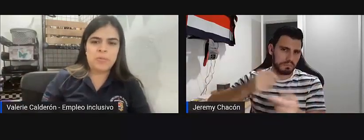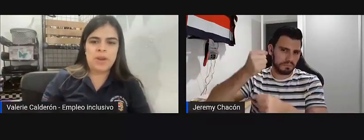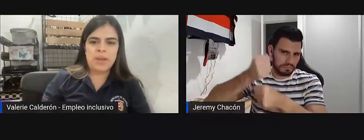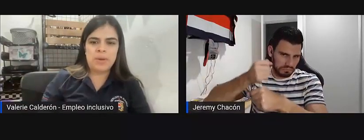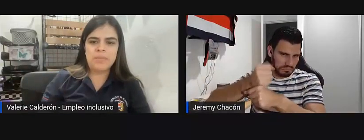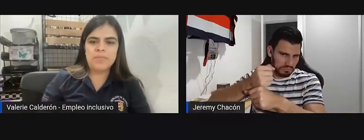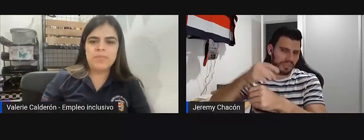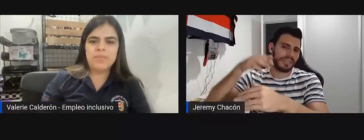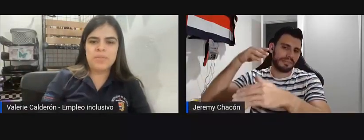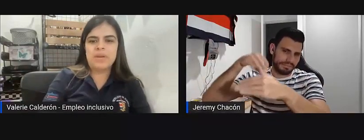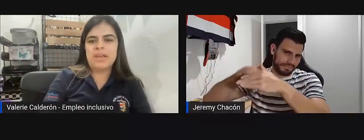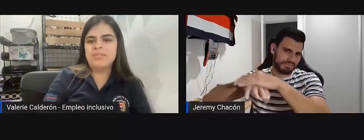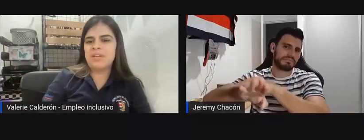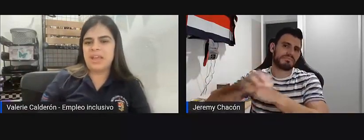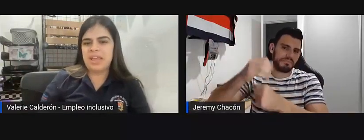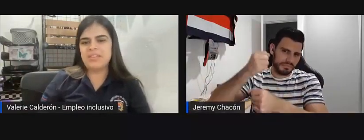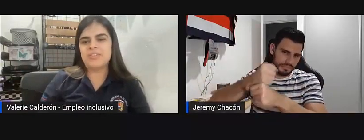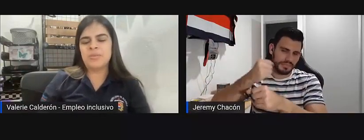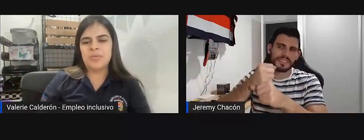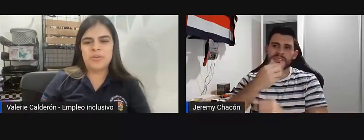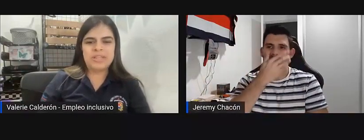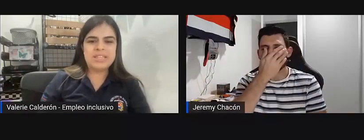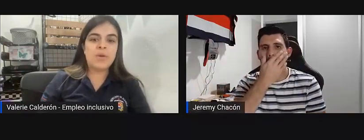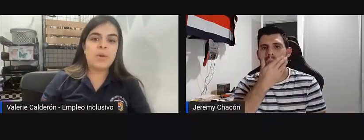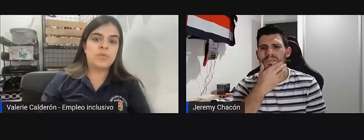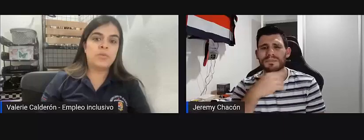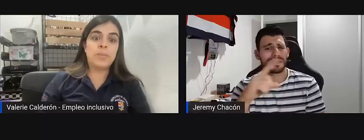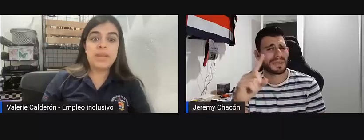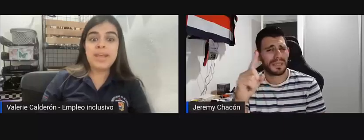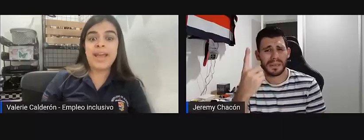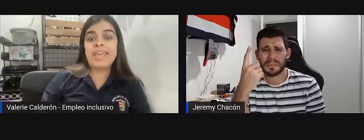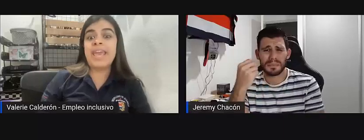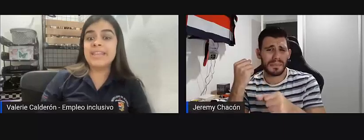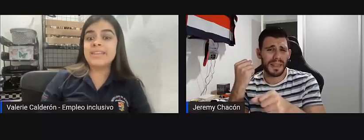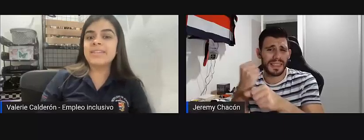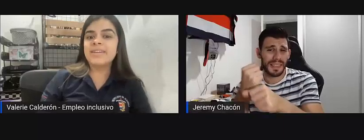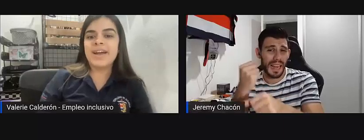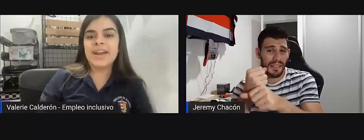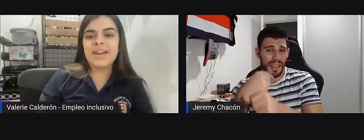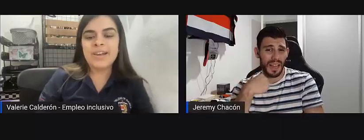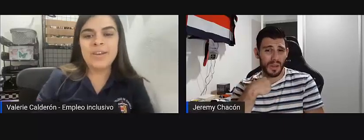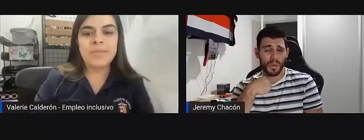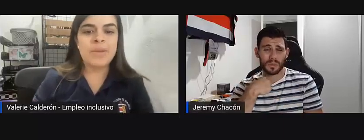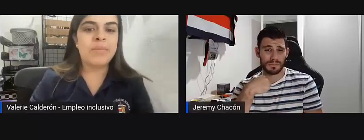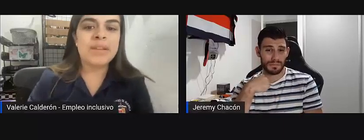ningún problema verdad Ahí es como y ya cuando uno aplica y entra a trabajar el